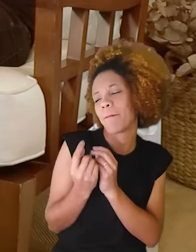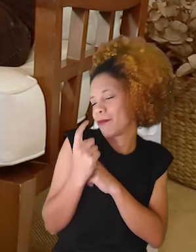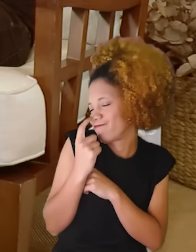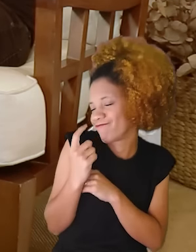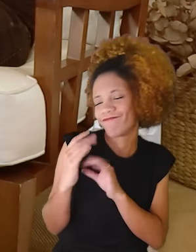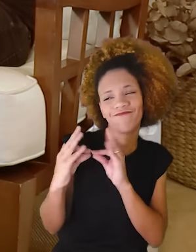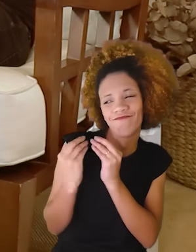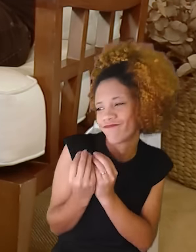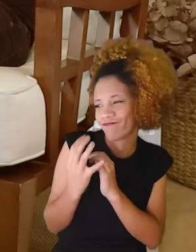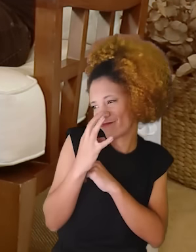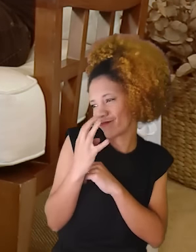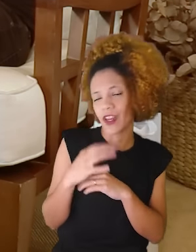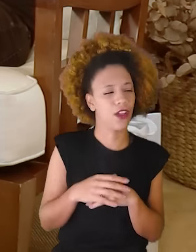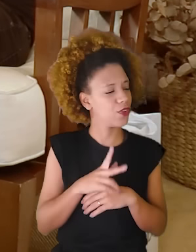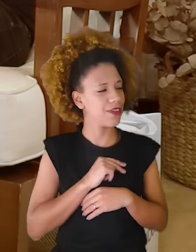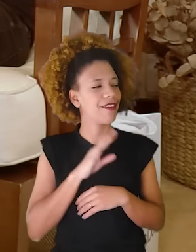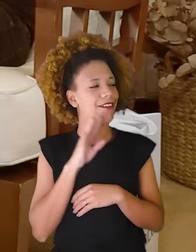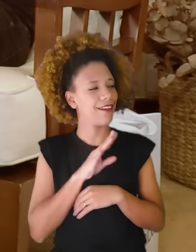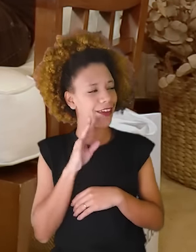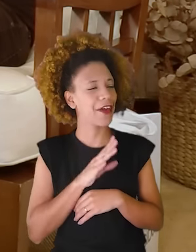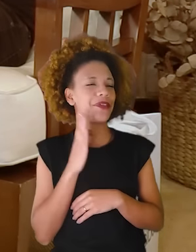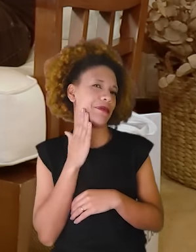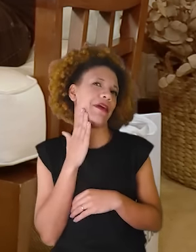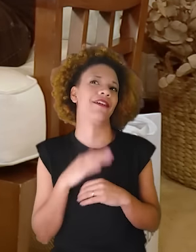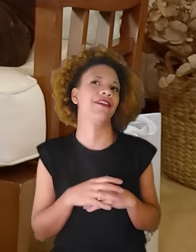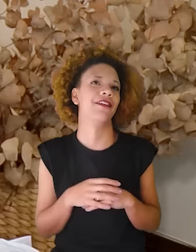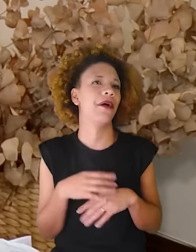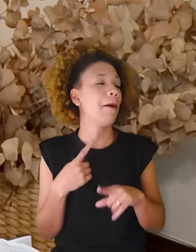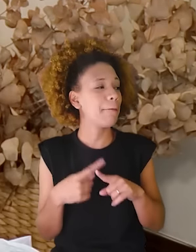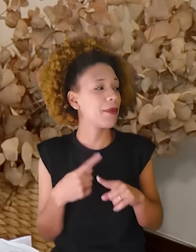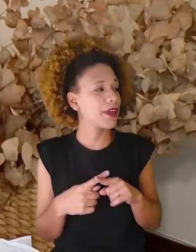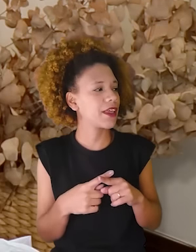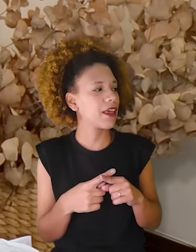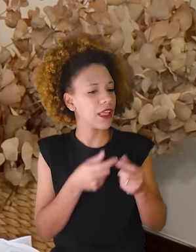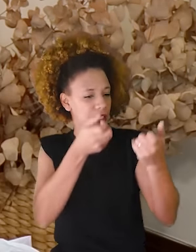muito família pois Dá para ver que é muito legal saber disso cara das trolladas que você fez com o